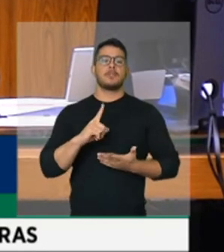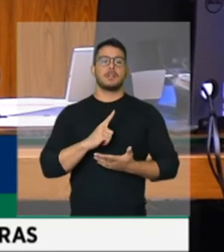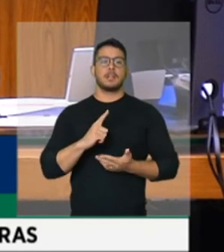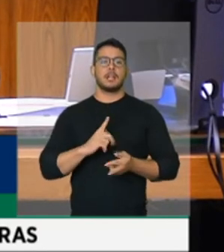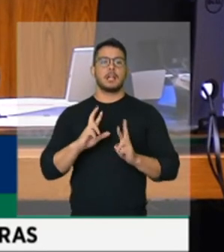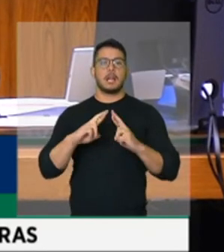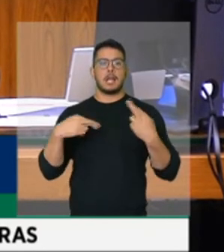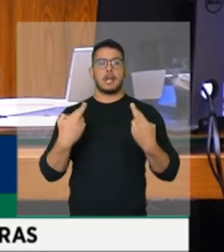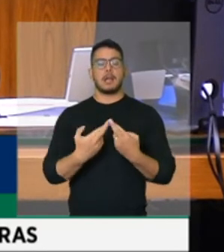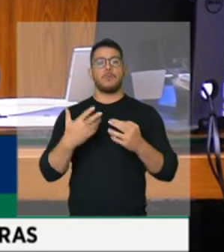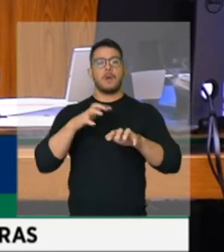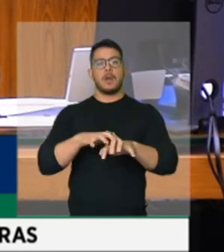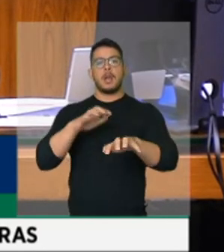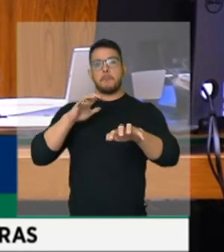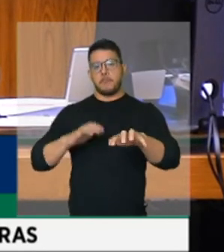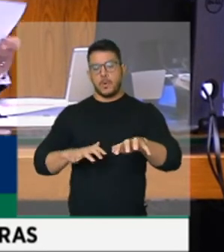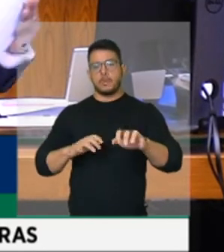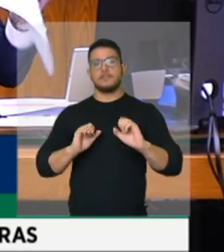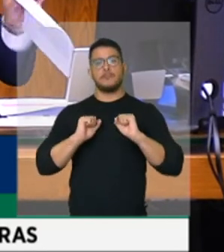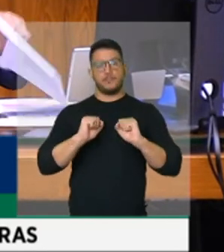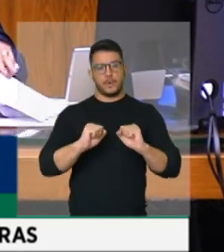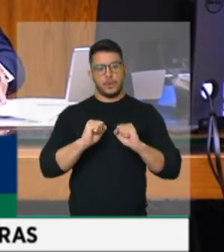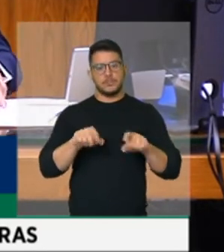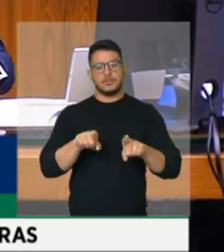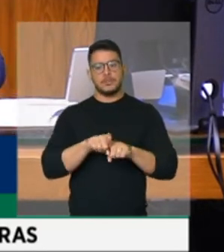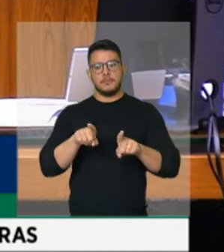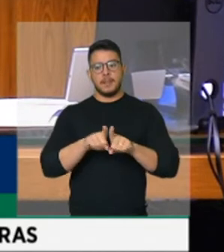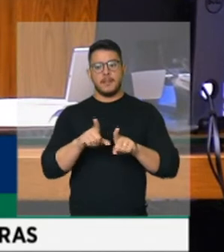SESSÃO REMOTA MEDIDAS REQUERIMENTOS DE DESTAQUE POSSAM SER APRESENTADAS É MESA INFORME PRAZO DEFINIDOS